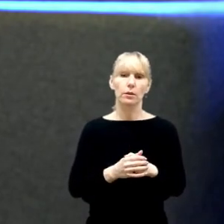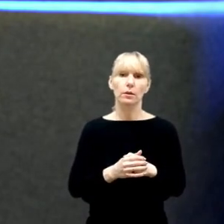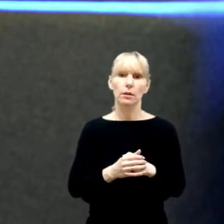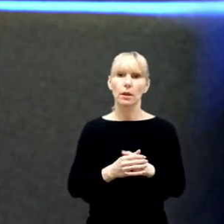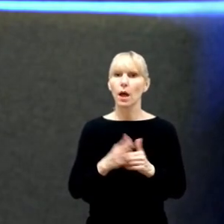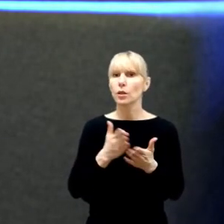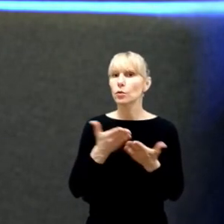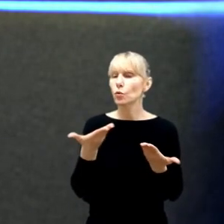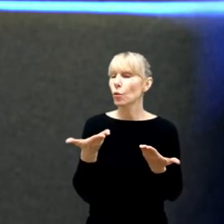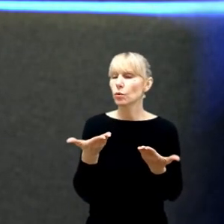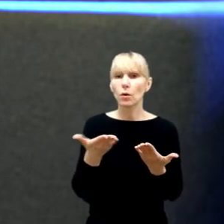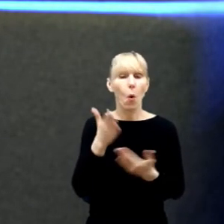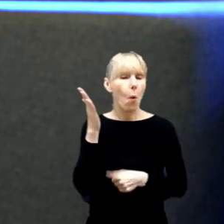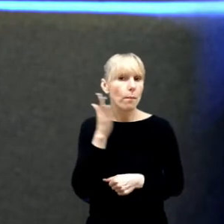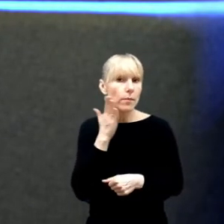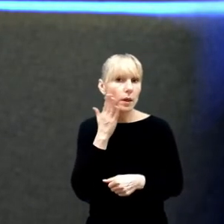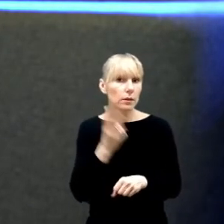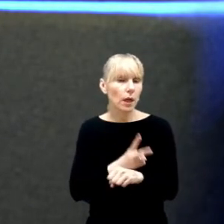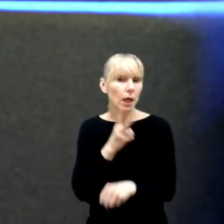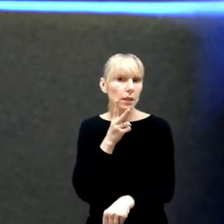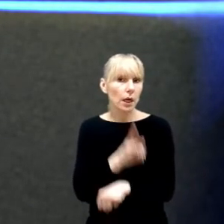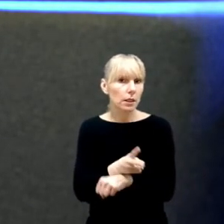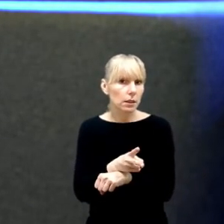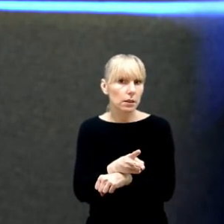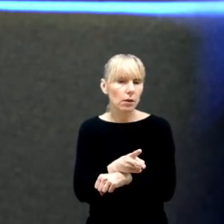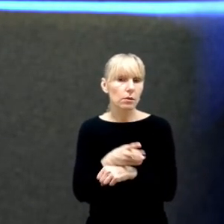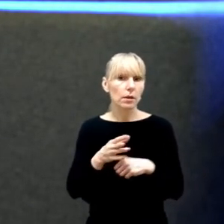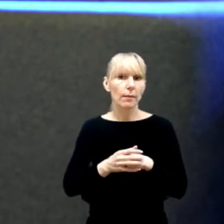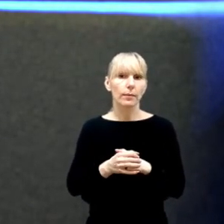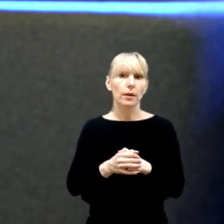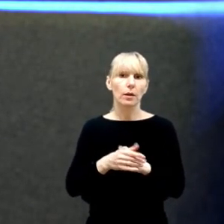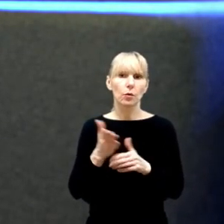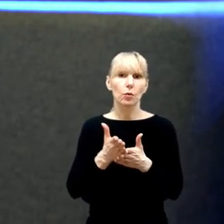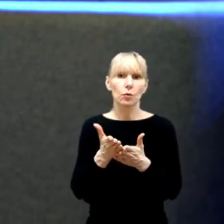One nie są, to są komercyjne realizacje z dojściem do własności, które jak wiemy